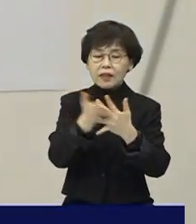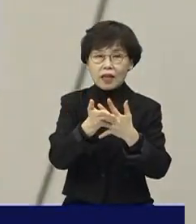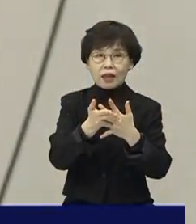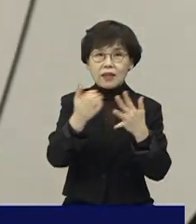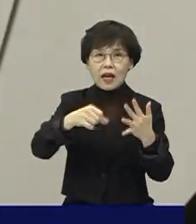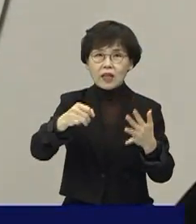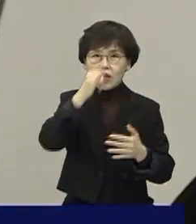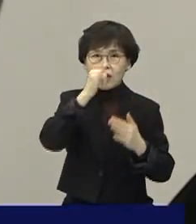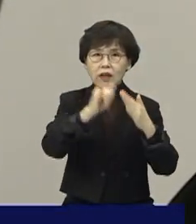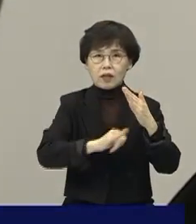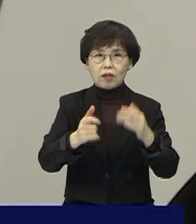대구에서 전해 드렸습니다.